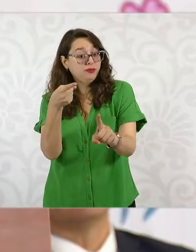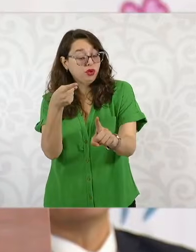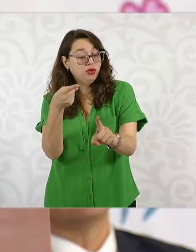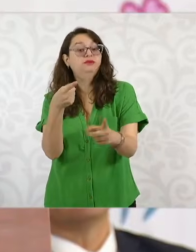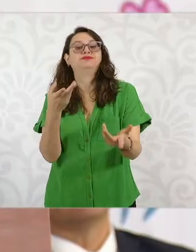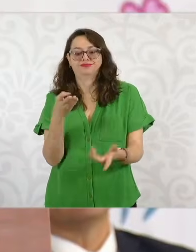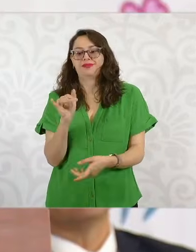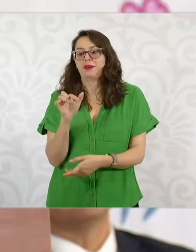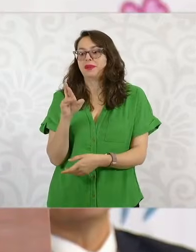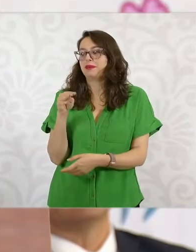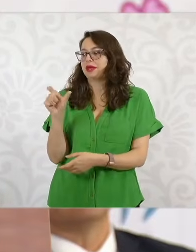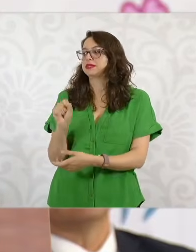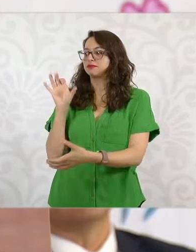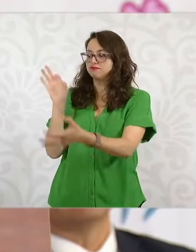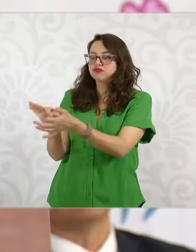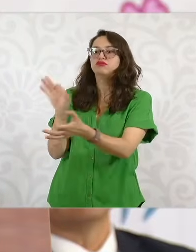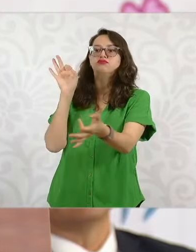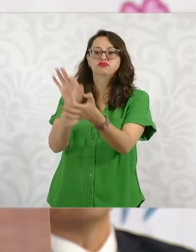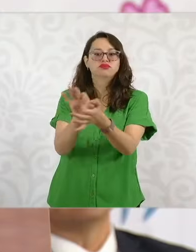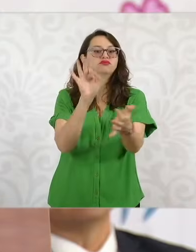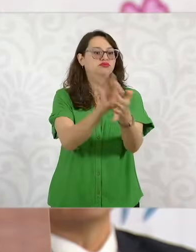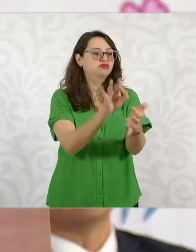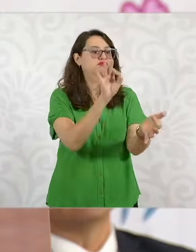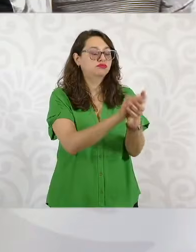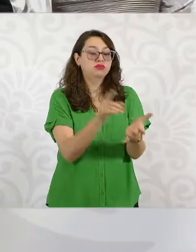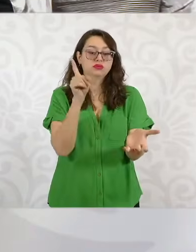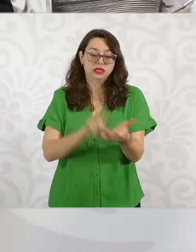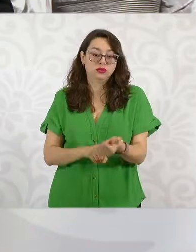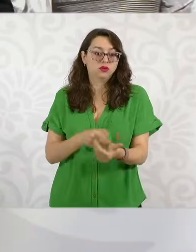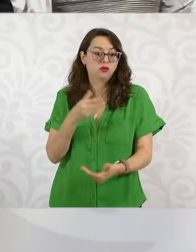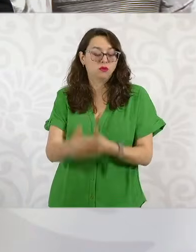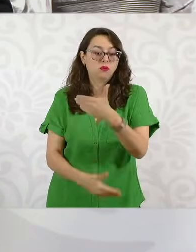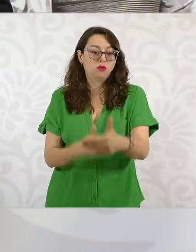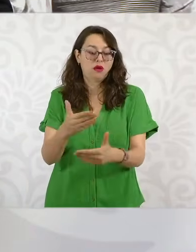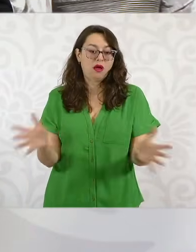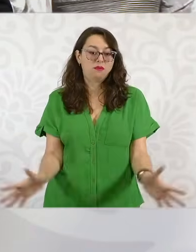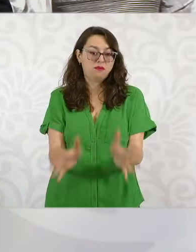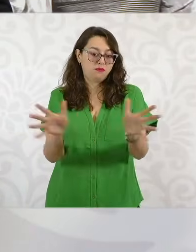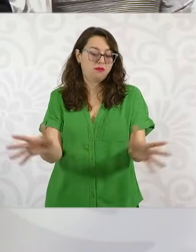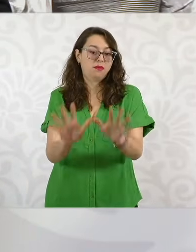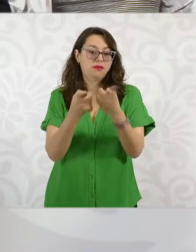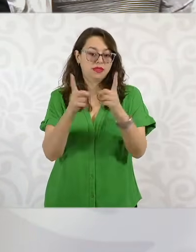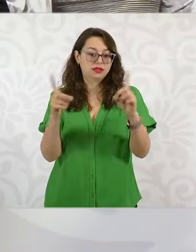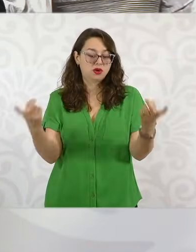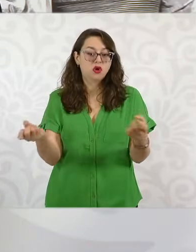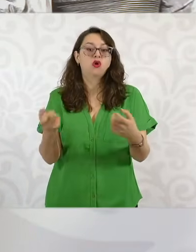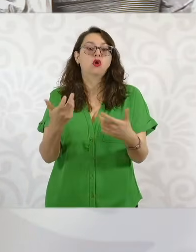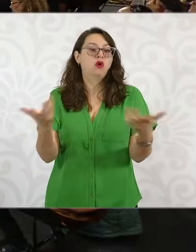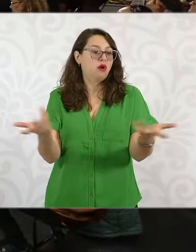forme parte de este desarrollo y contribuya a la producción de medicamentos. Gracias.